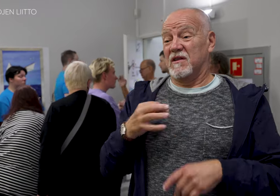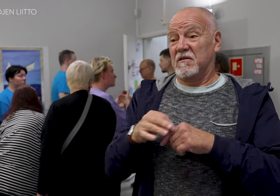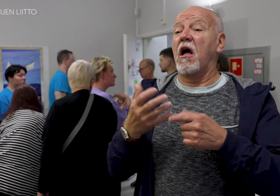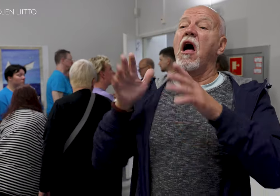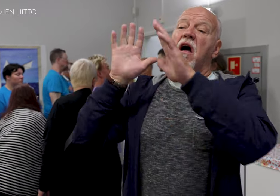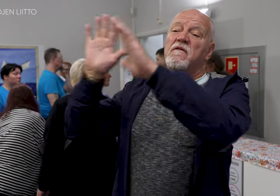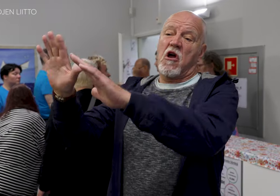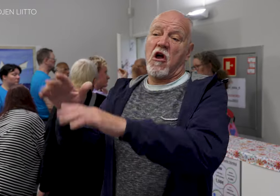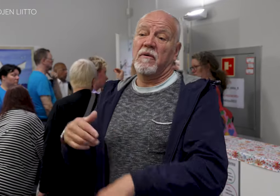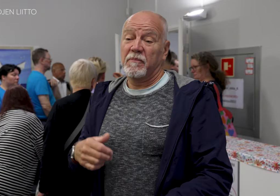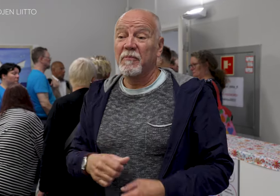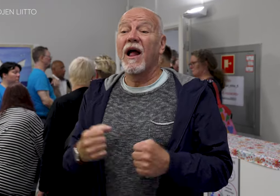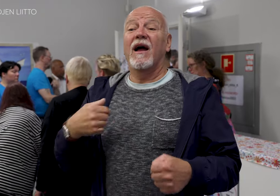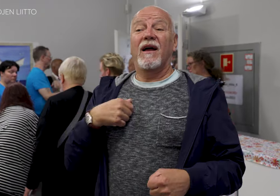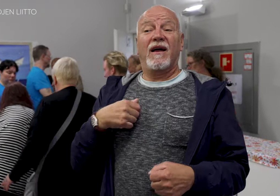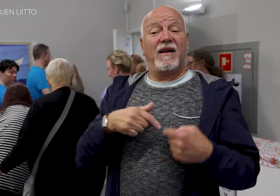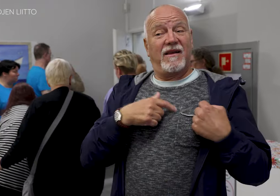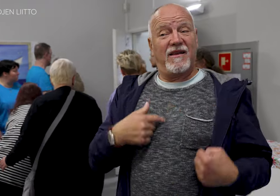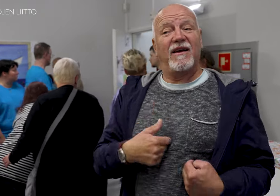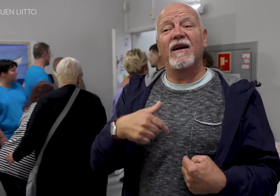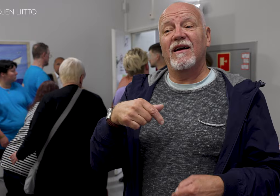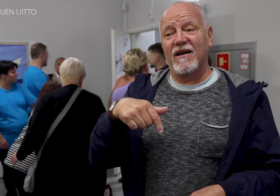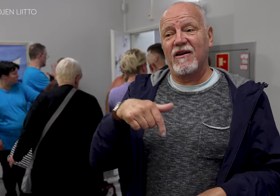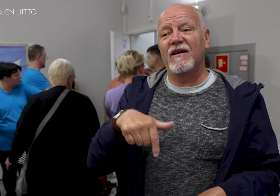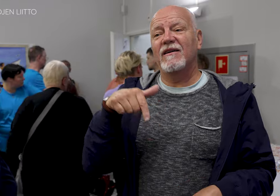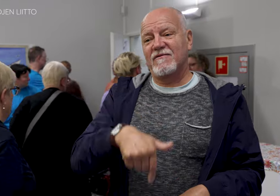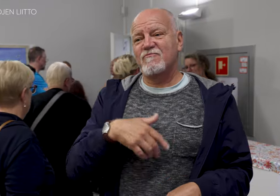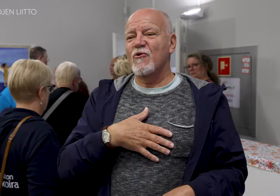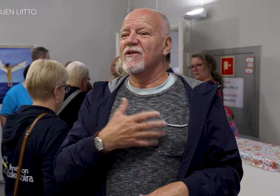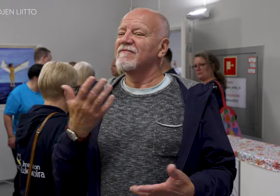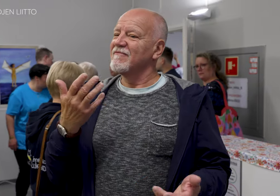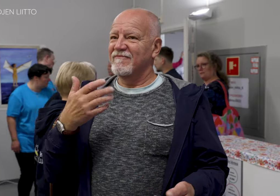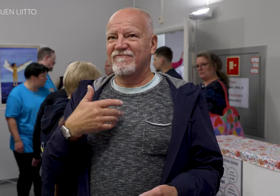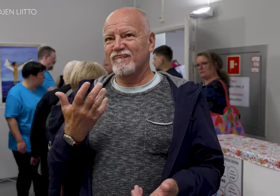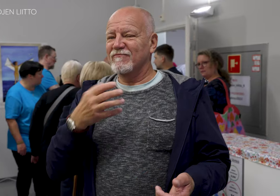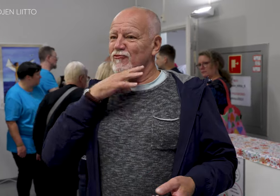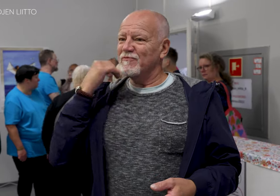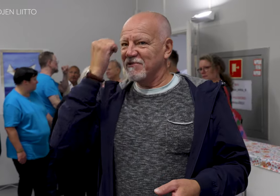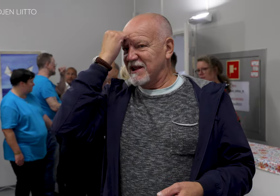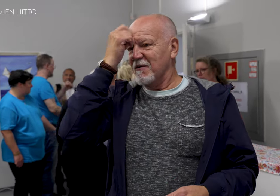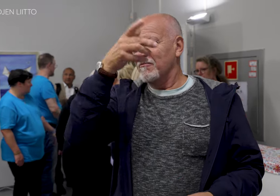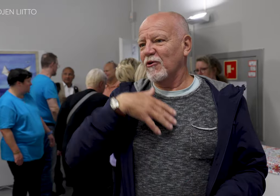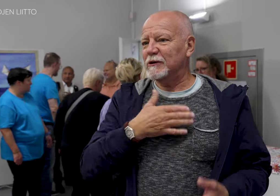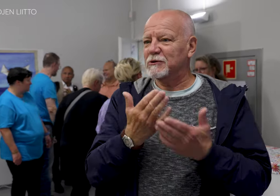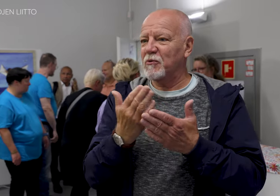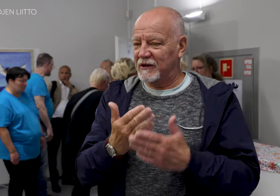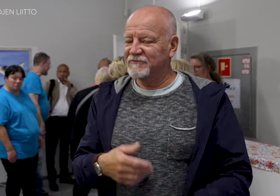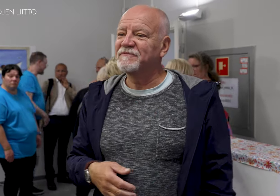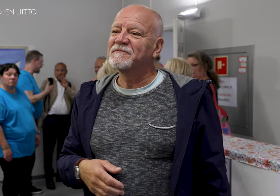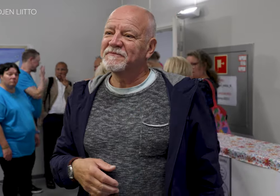joten jäin sitten Ruotsiin. Porvoo on kuitenkin aina sydämessäni, ja kouluvuosilta on paljon kivoja muistoja.